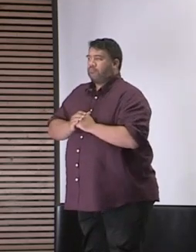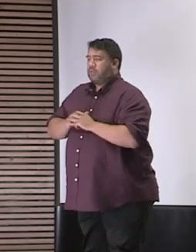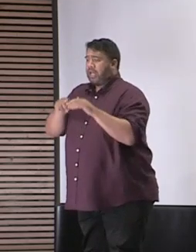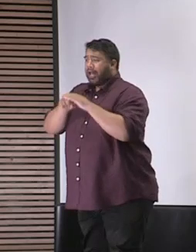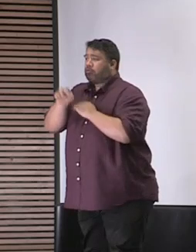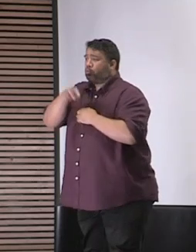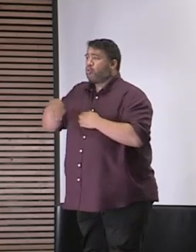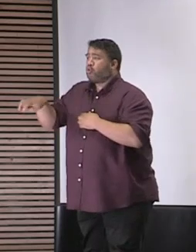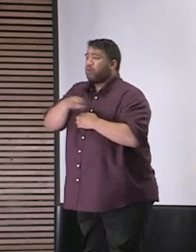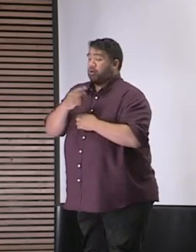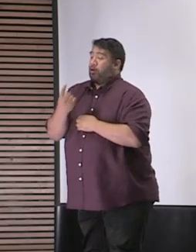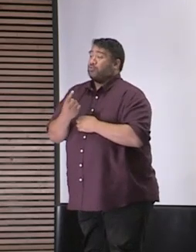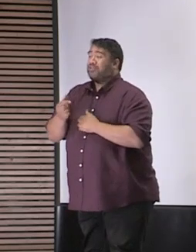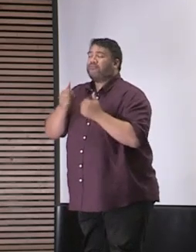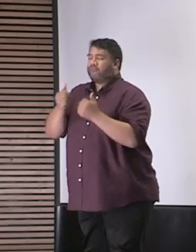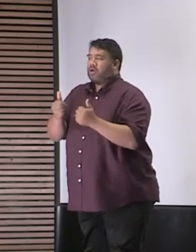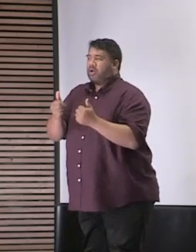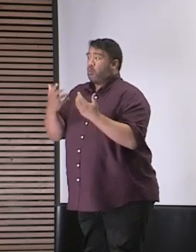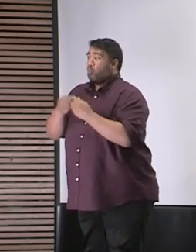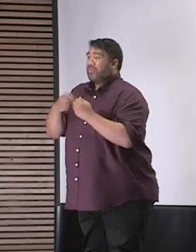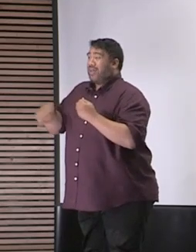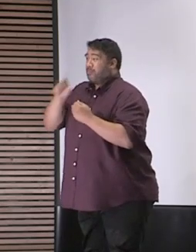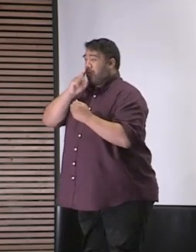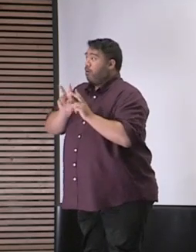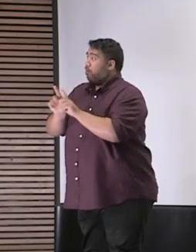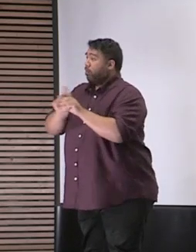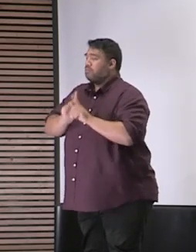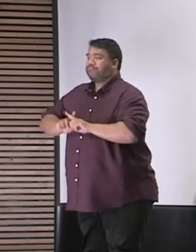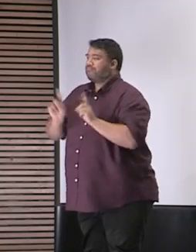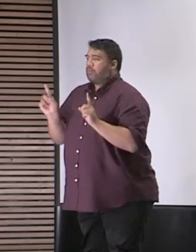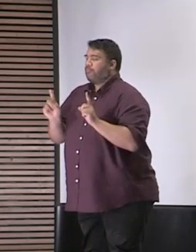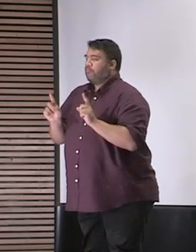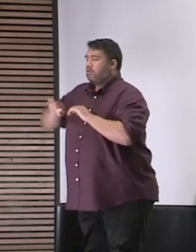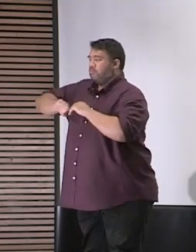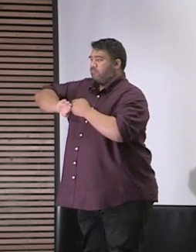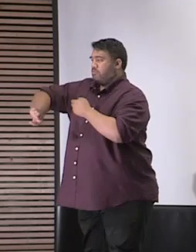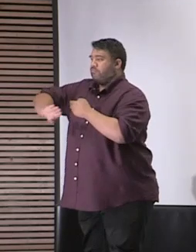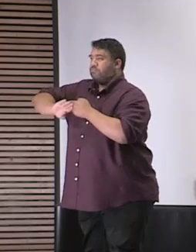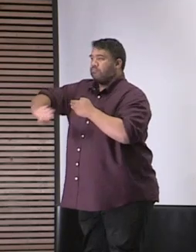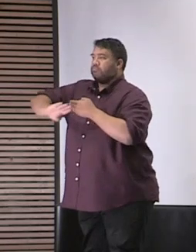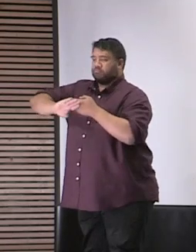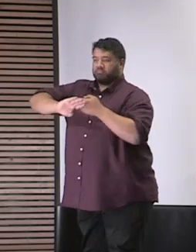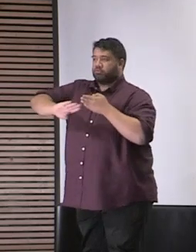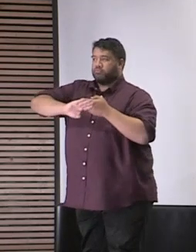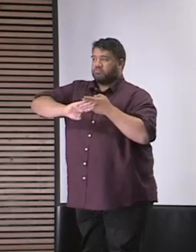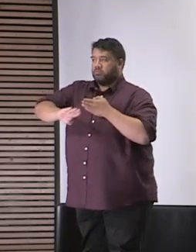Deberían aislarse incluso de sus otros miembros del hogar y mantener ese distanciamiento físico y otros enfoques de control de infecciones. Sí,